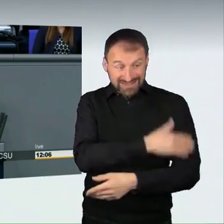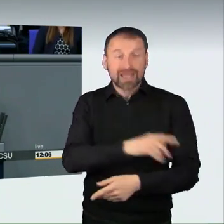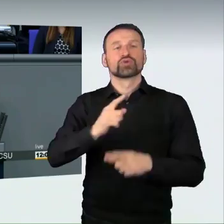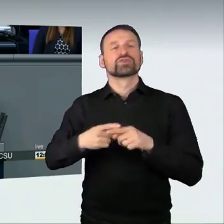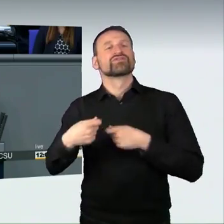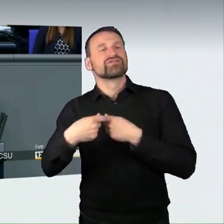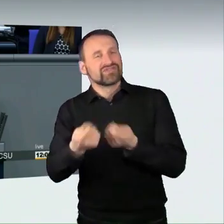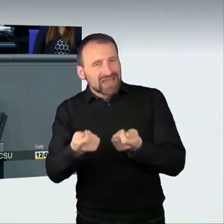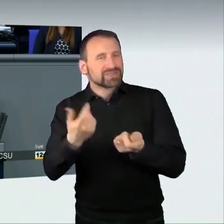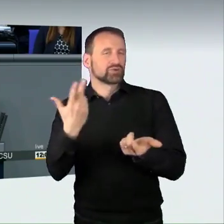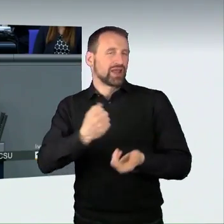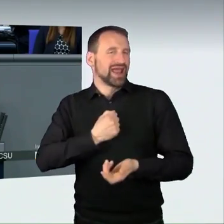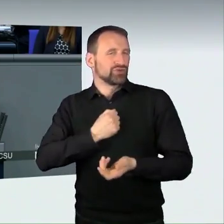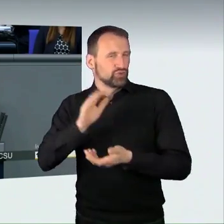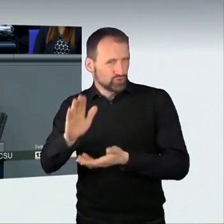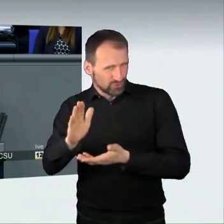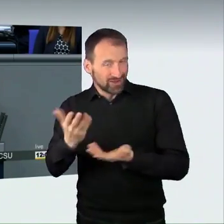Deswegen haben wir ja auch das Instrument der Mietpreisbremse eingeführt.